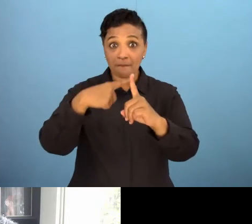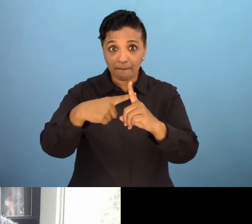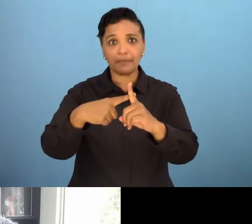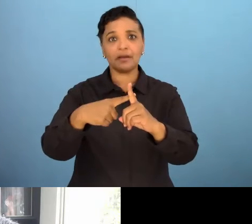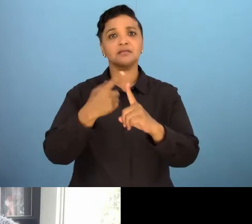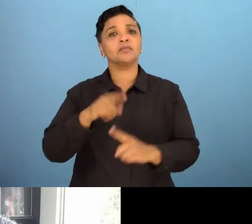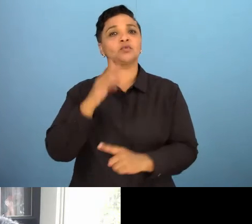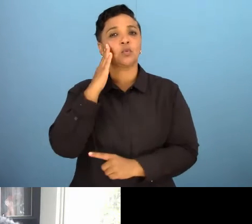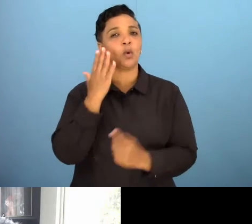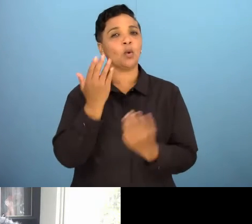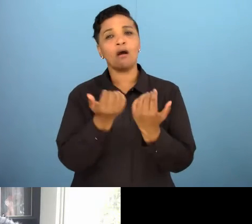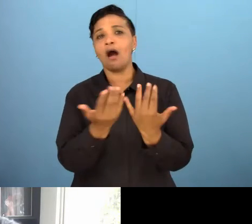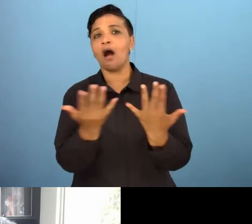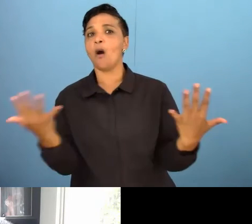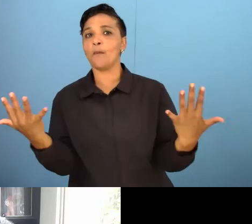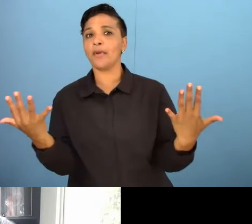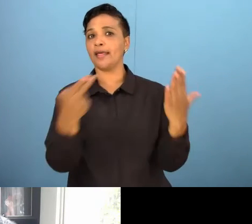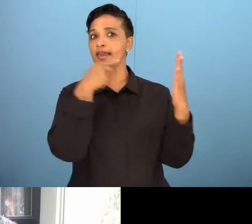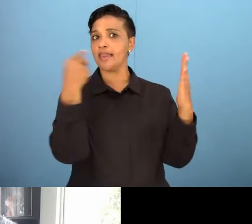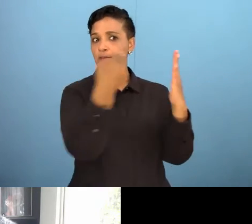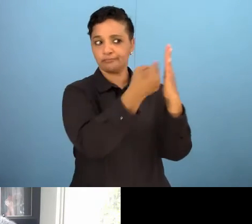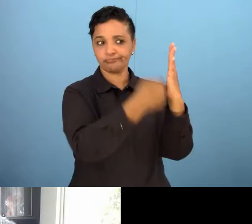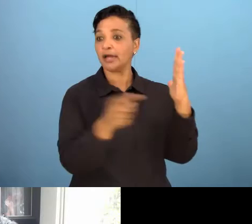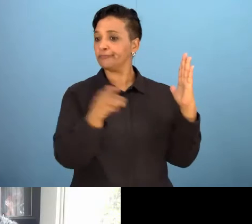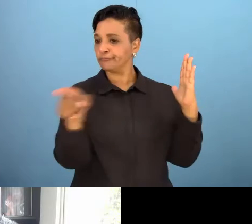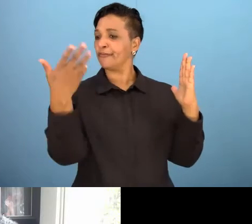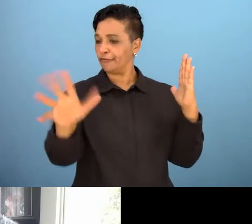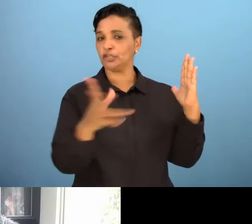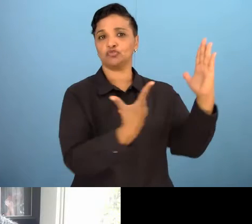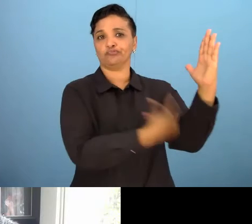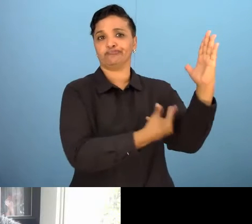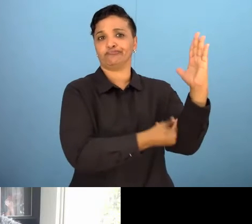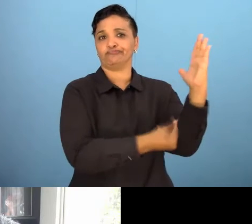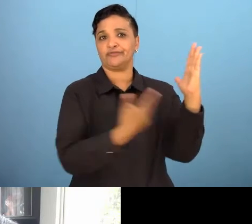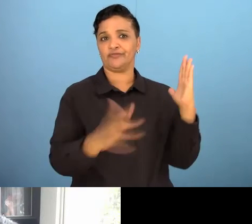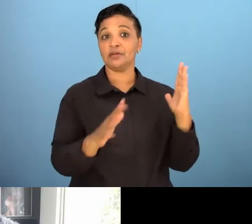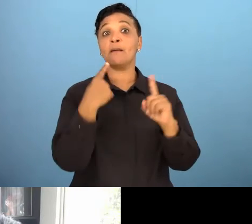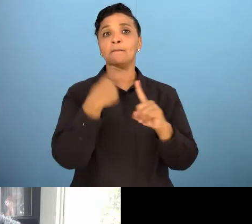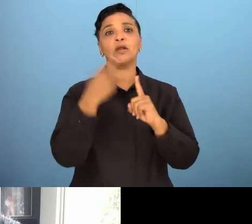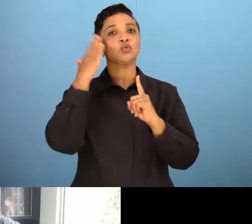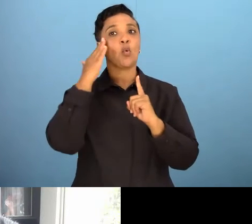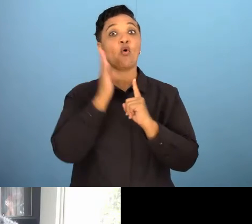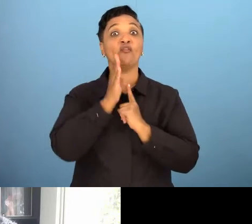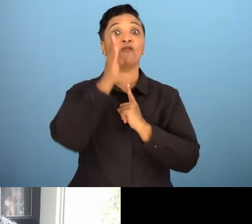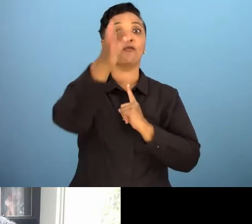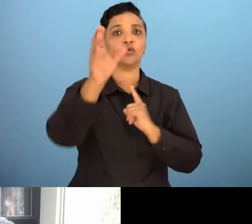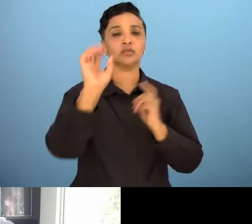número real de personas con discapacidad en Bolivia, sino también hay una distribución especial en cuántas se vacunaron o no.